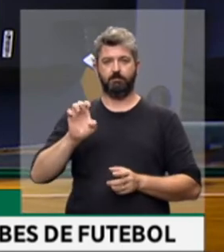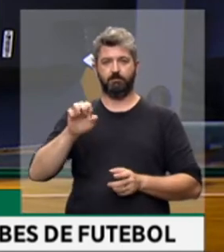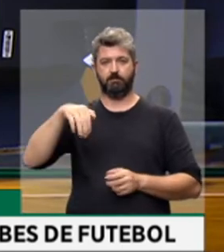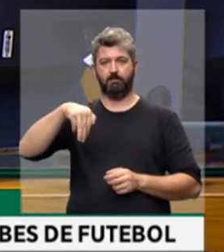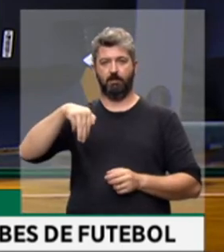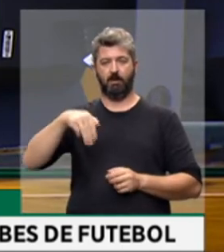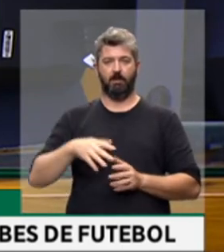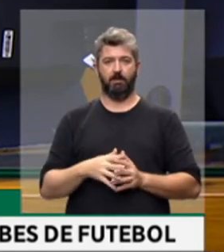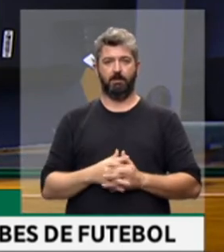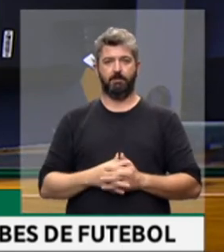MIO. LÁ DO RIO GRANDE DO SUL. ENTÃO, EU ACHO QUE NÓS TEMOS